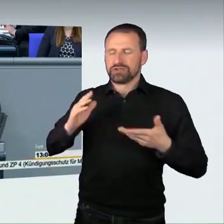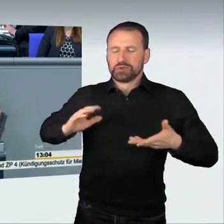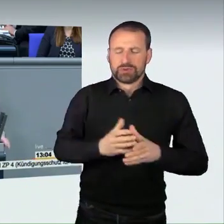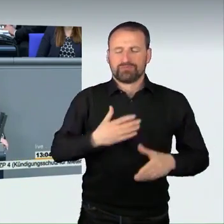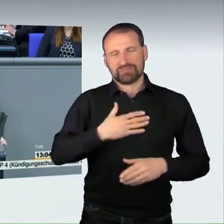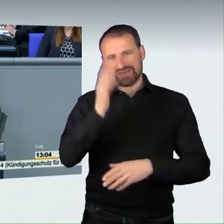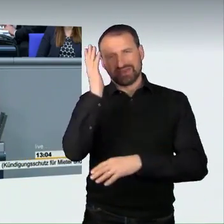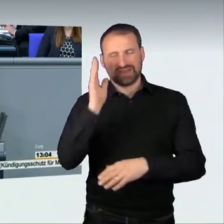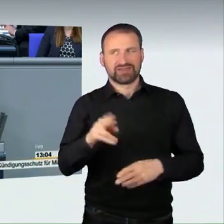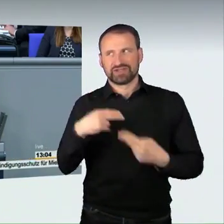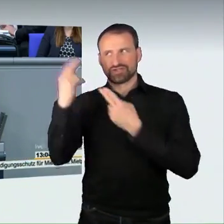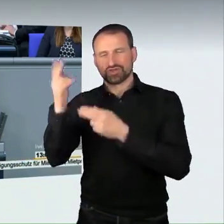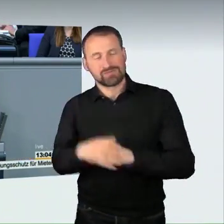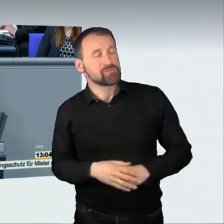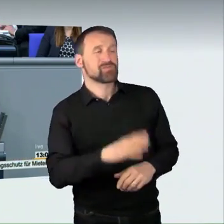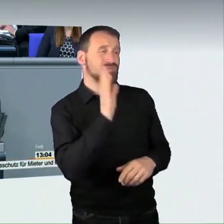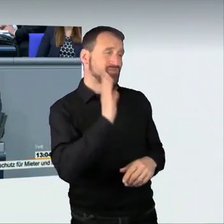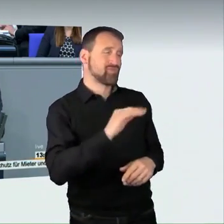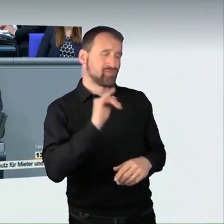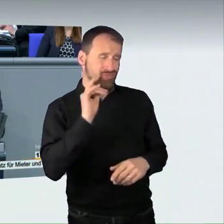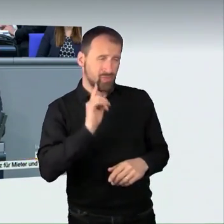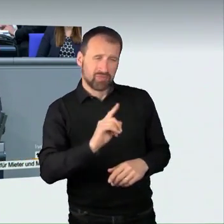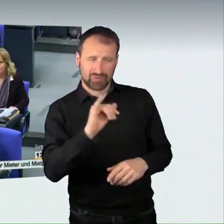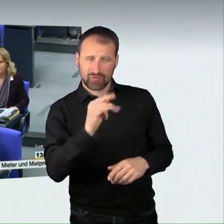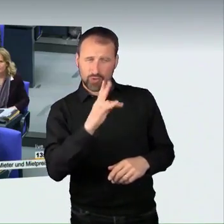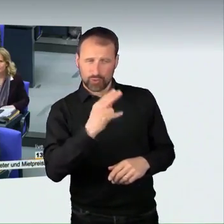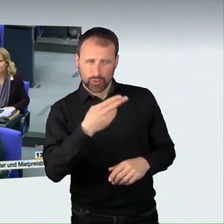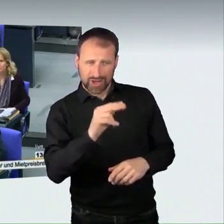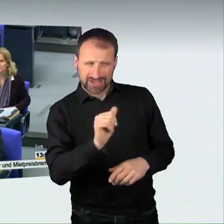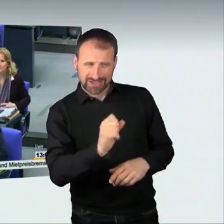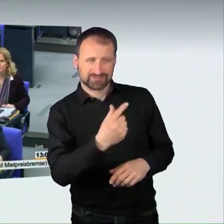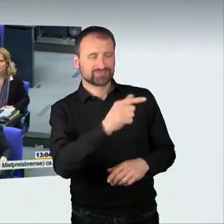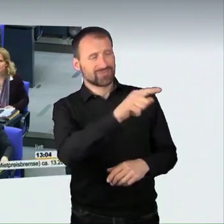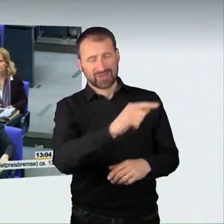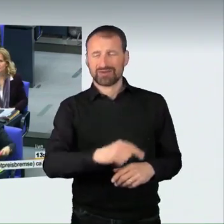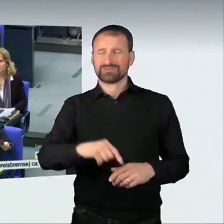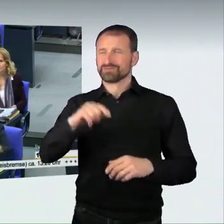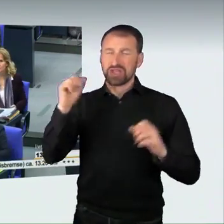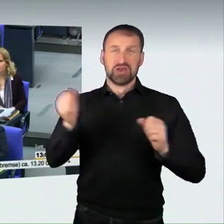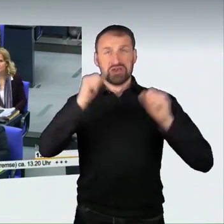zu dieser gespielten Form von Entrüstung: Kehren Sie zu Ihrer eigentlichen Bestimmung zurück: Treten Sie im Deutschen Bundestag